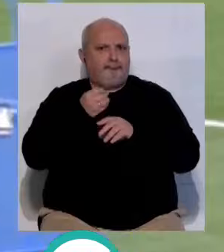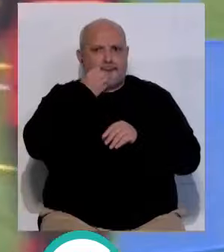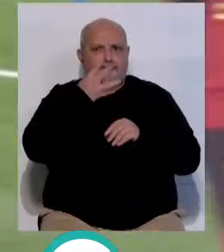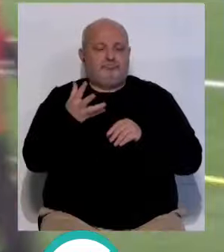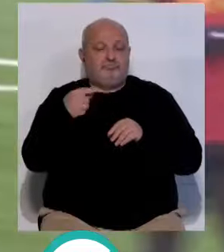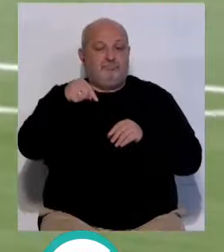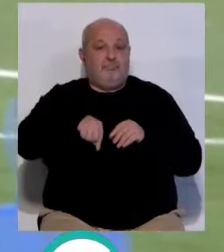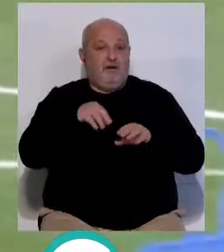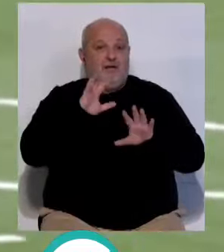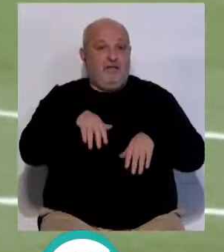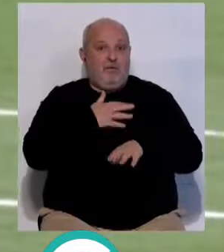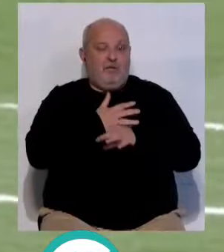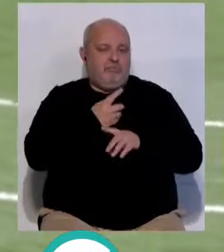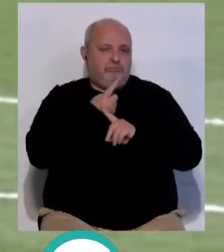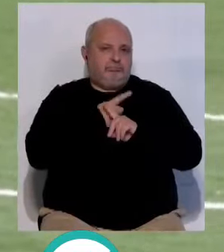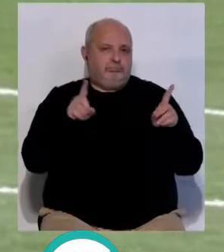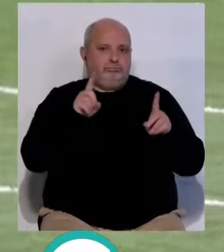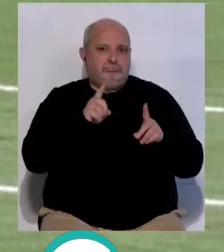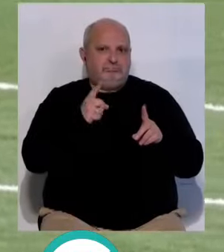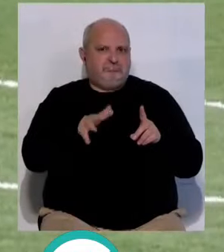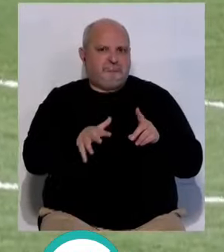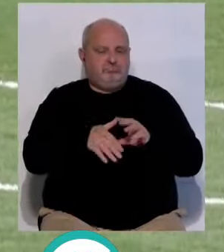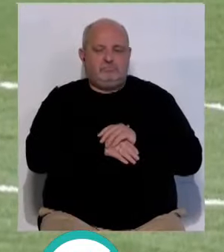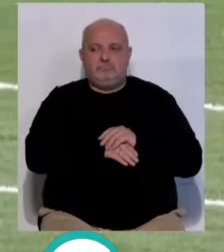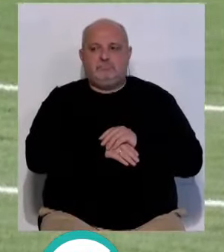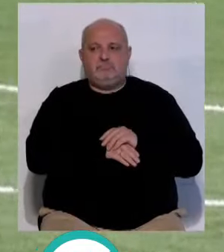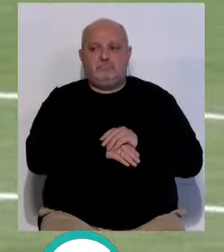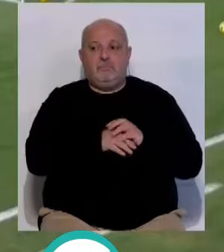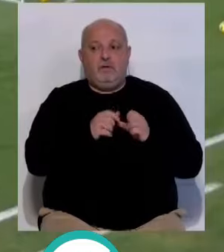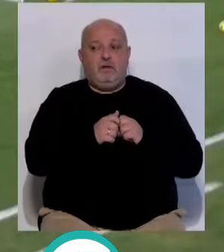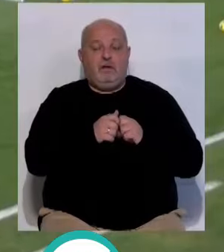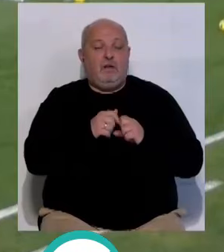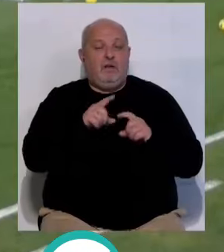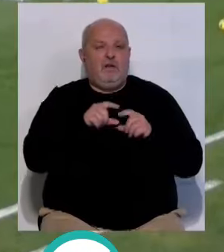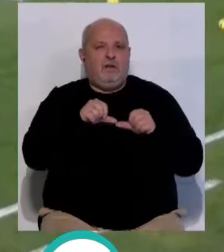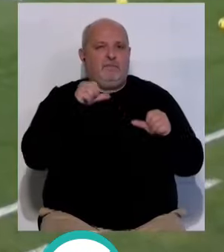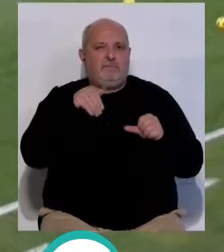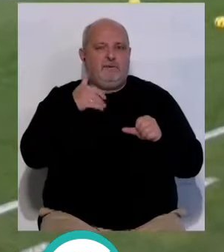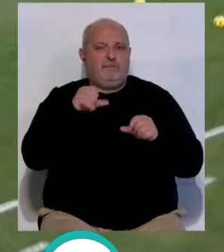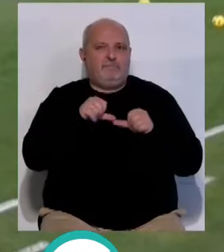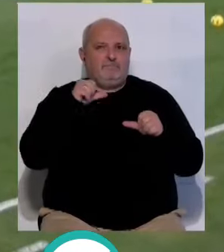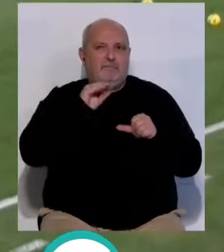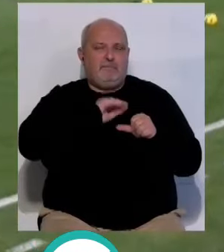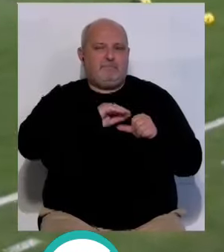de Darwin que estamos viendo en el cdiz también en el caso de Darwin creo que también venía demasiada